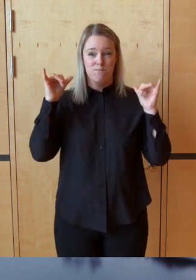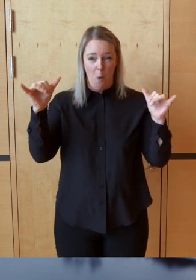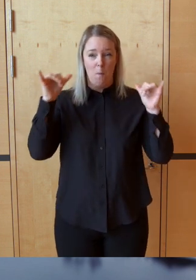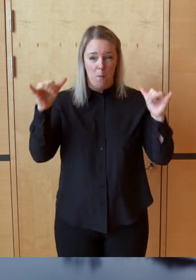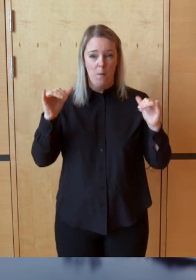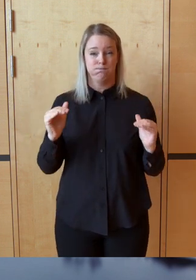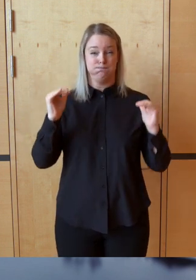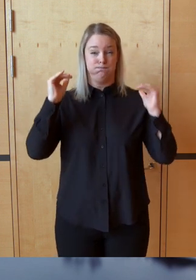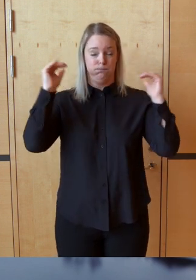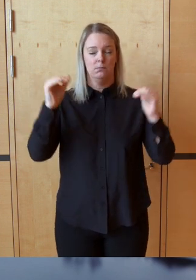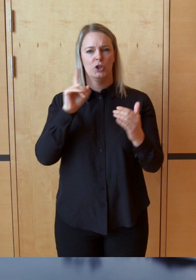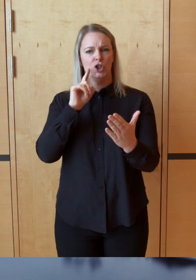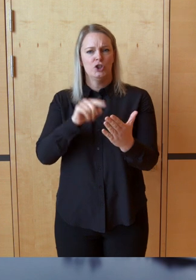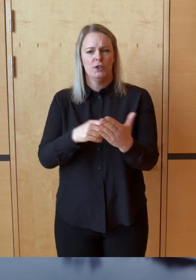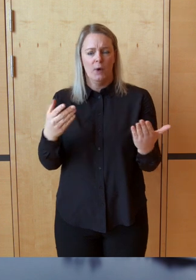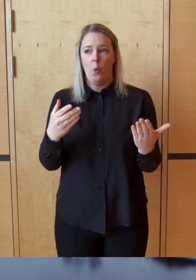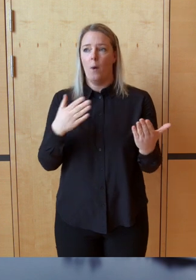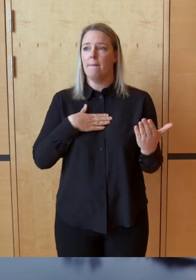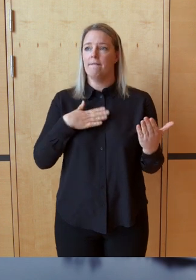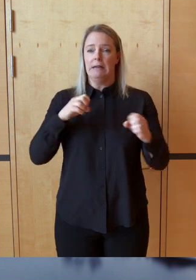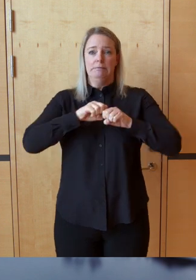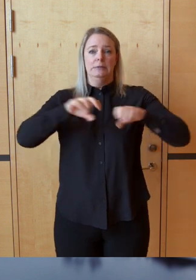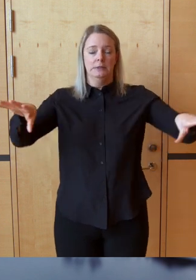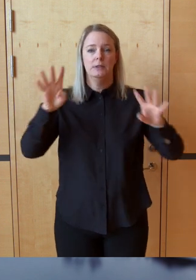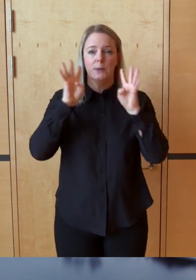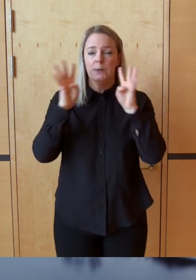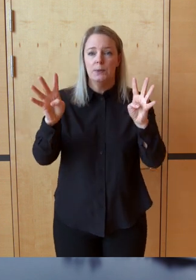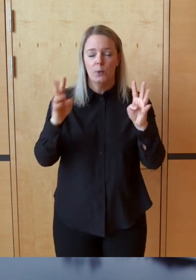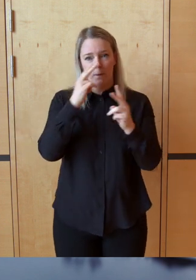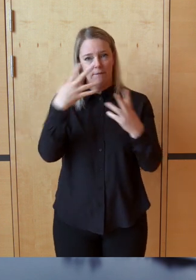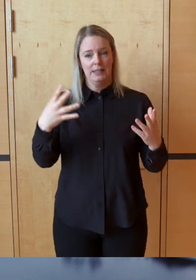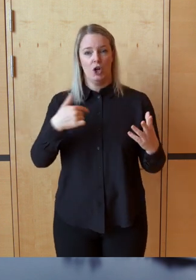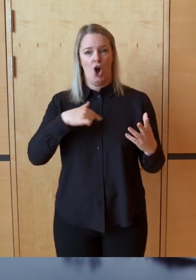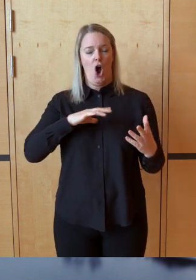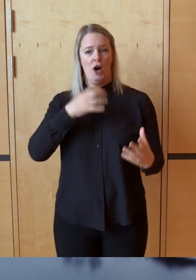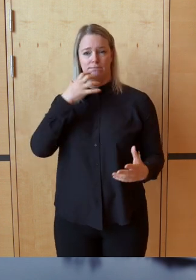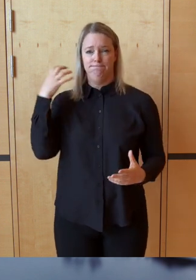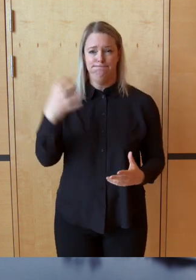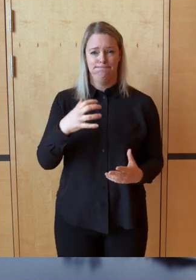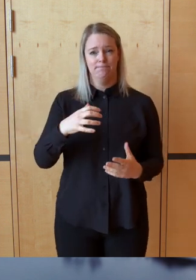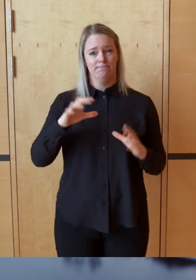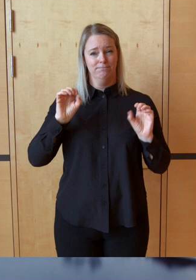Syftet är liksom bara att Ja visa hur hög musik man kan spela och på något sätt vill jag